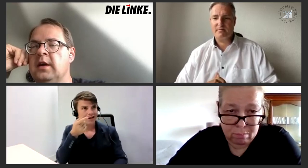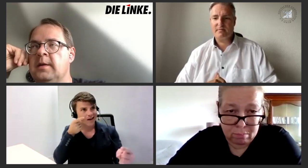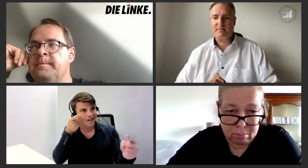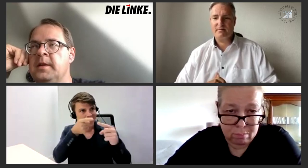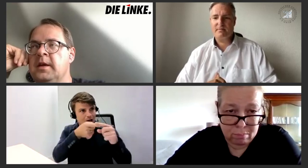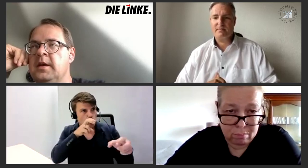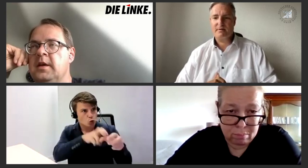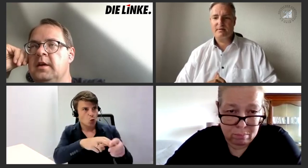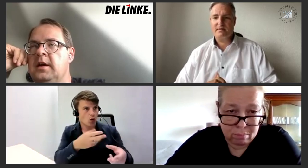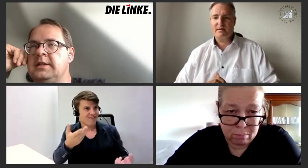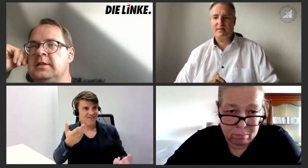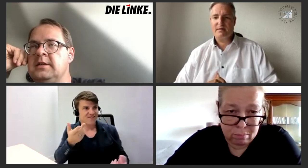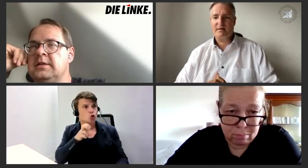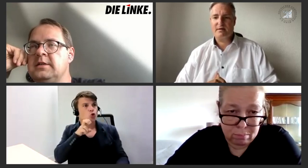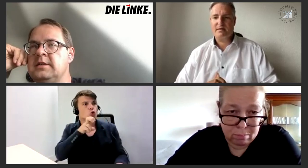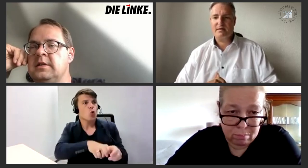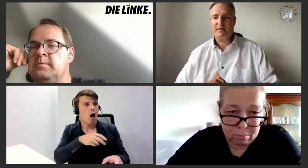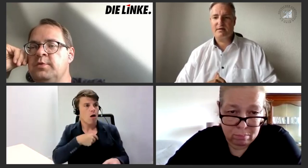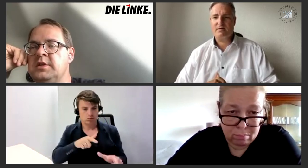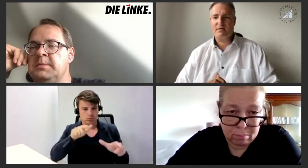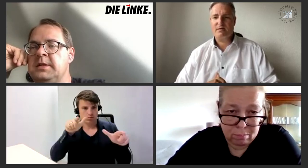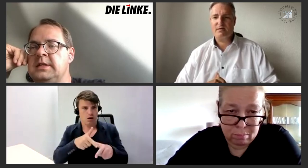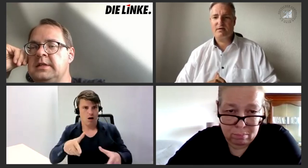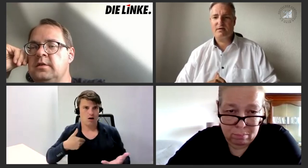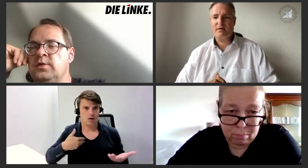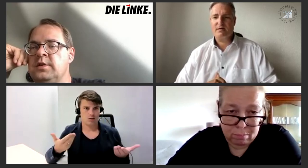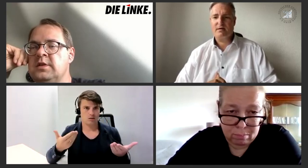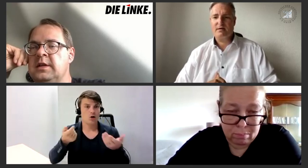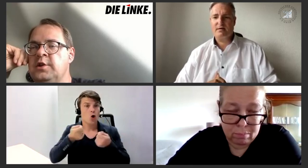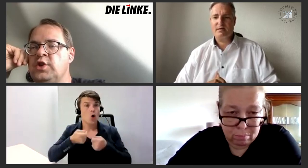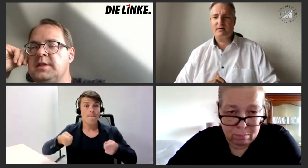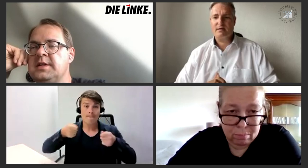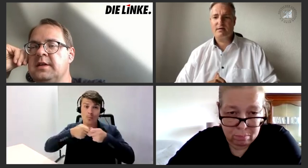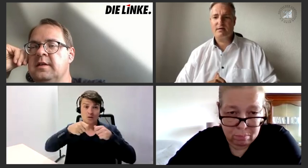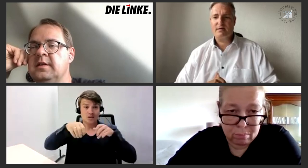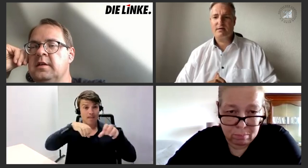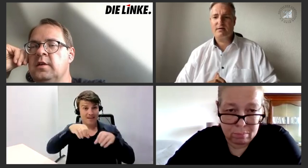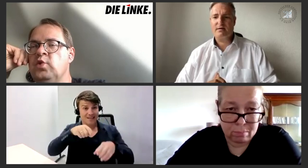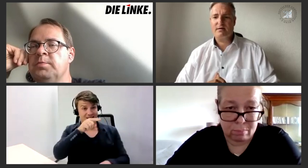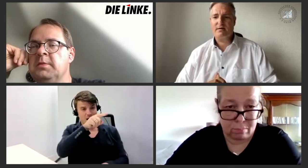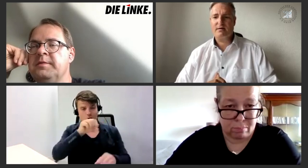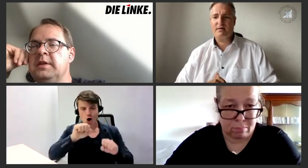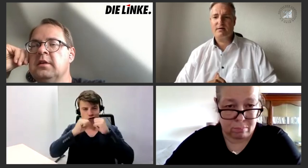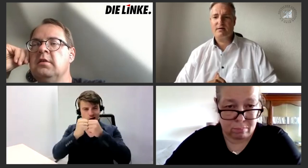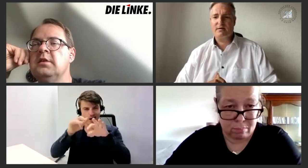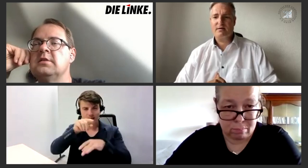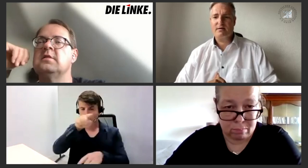direkten Zugriff oder Zugang haben. Wir hatten das dem Bundesminister und seinen Staatssekretären